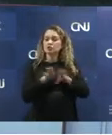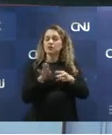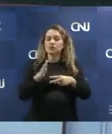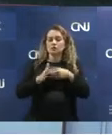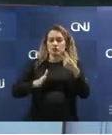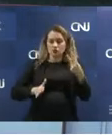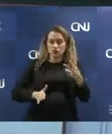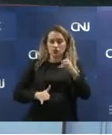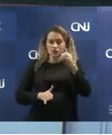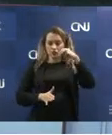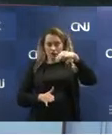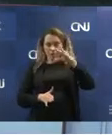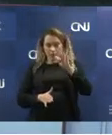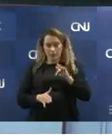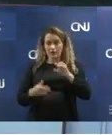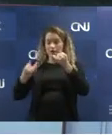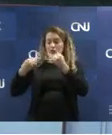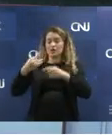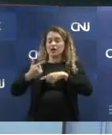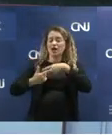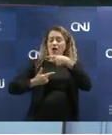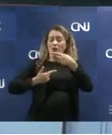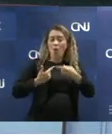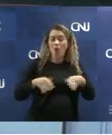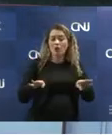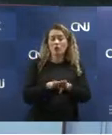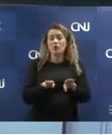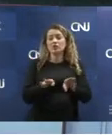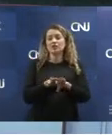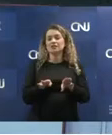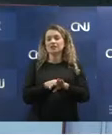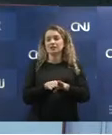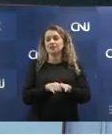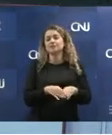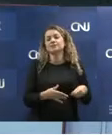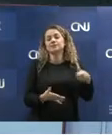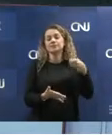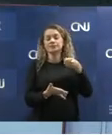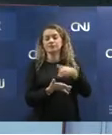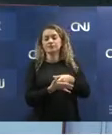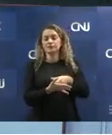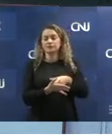havia outras condenações impostas em detrimento do sentenciado perante a Vara de Execuções.